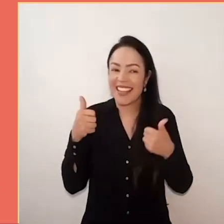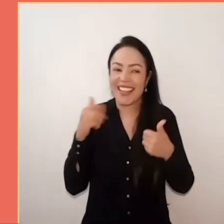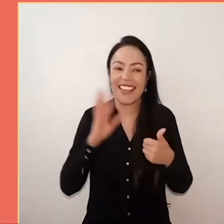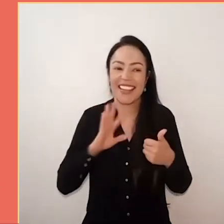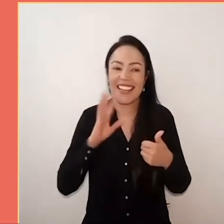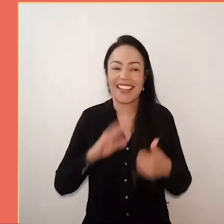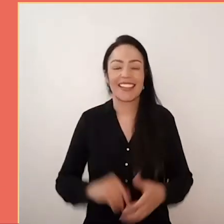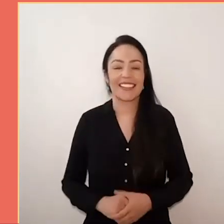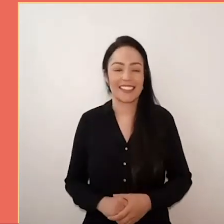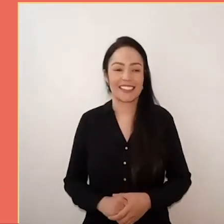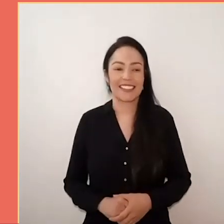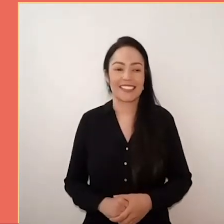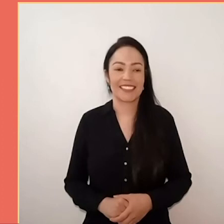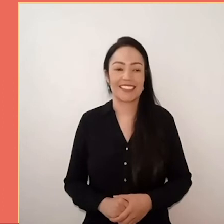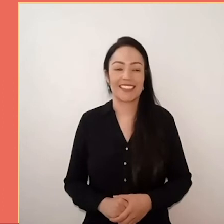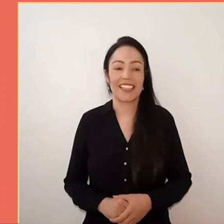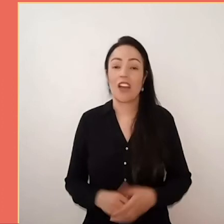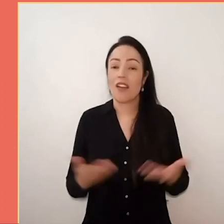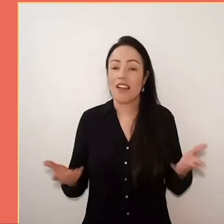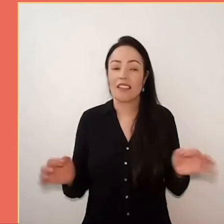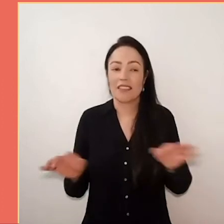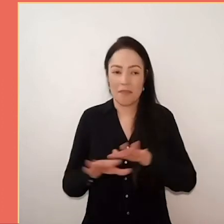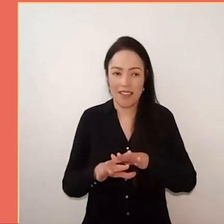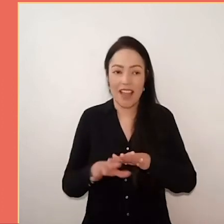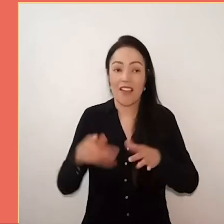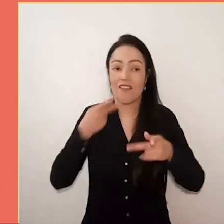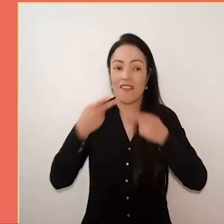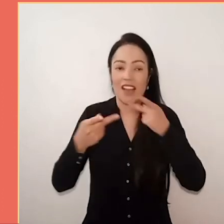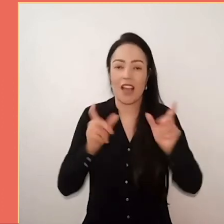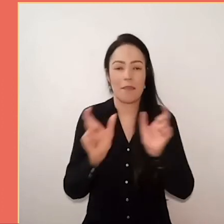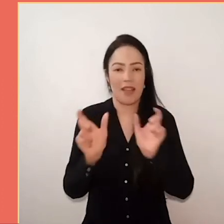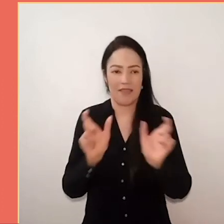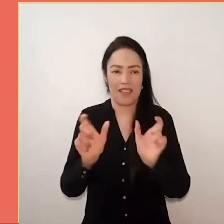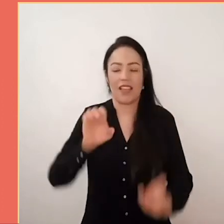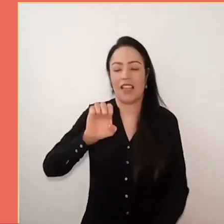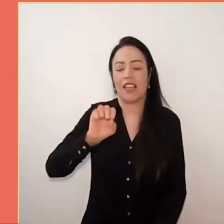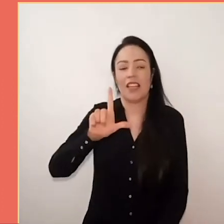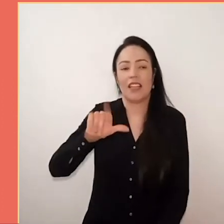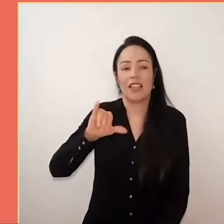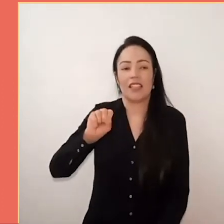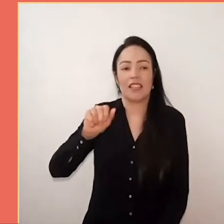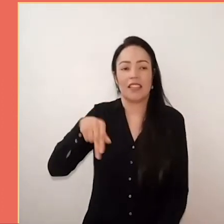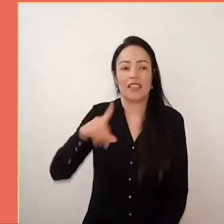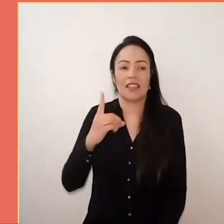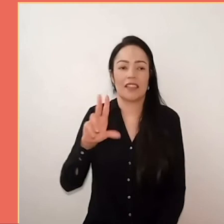E quero terminar a minha fala com as palavras de Elizandra Souza, que eu venho lendo muito.